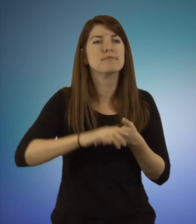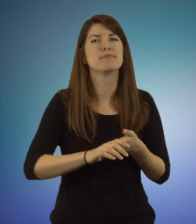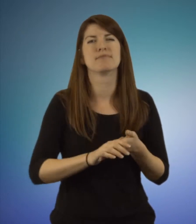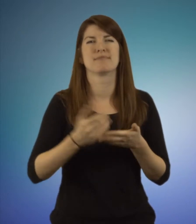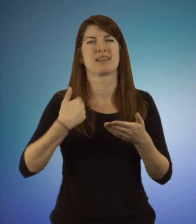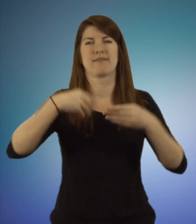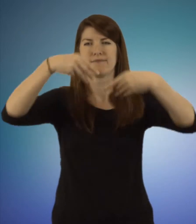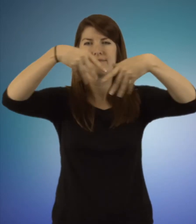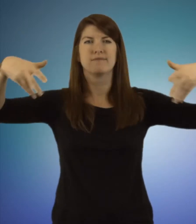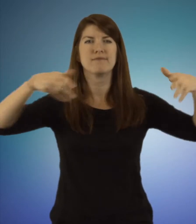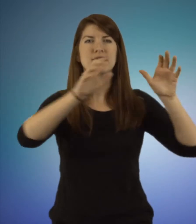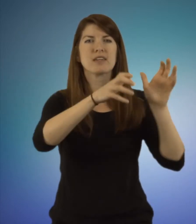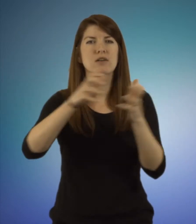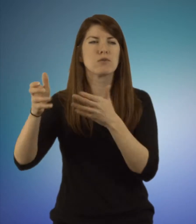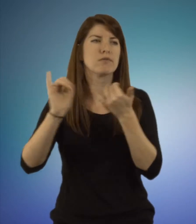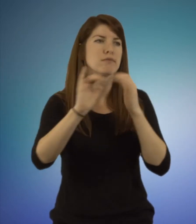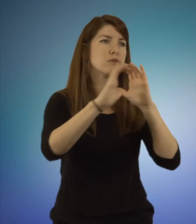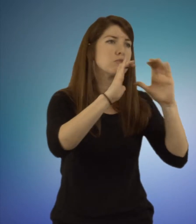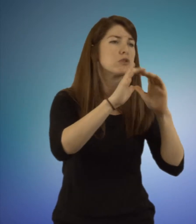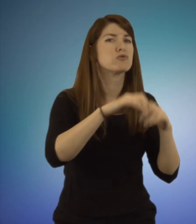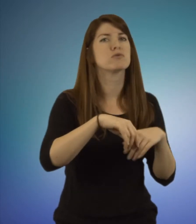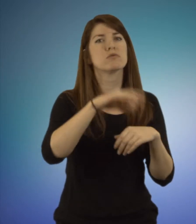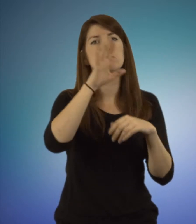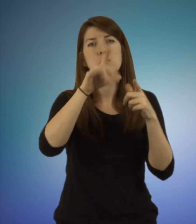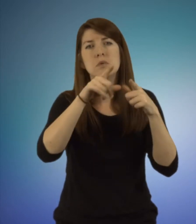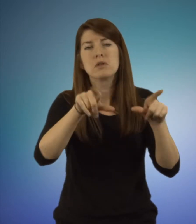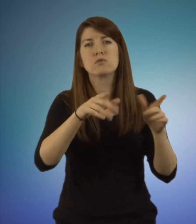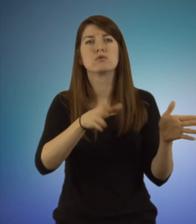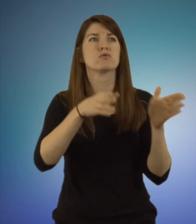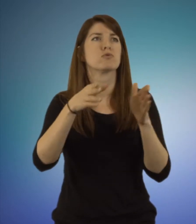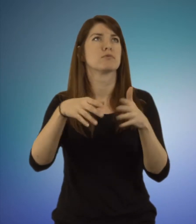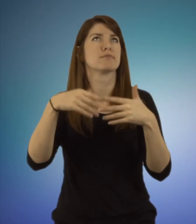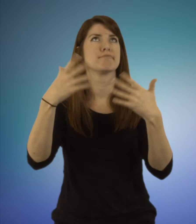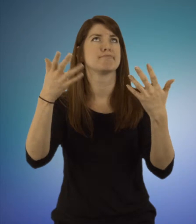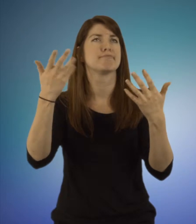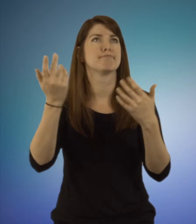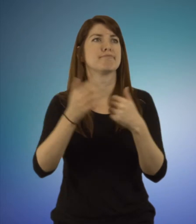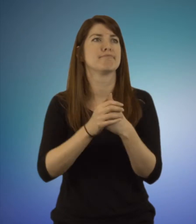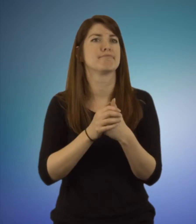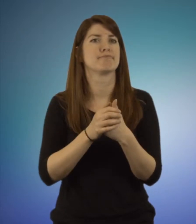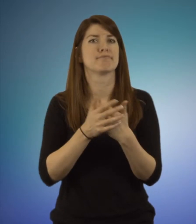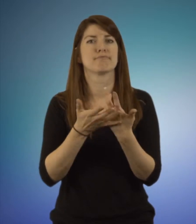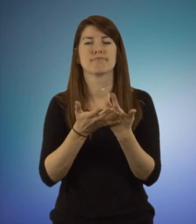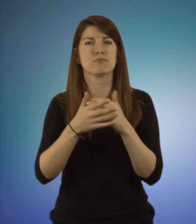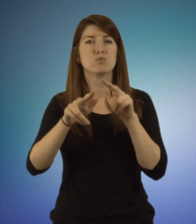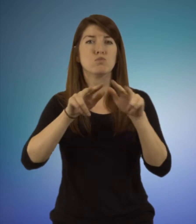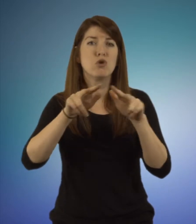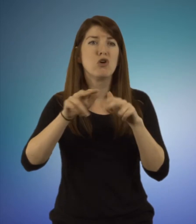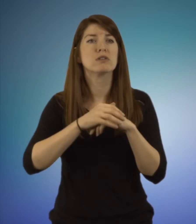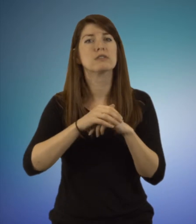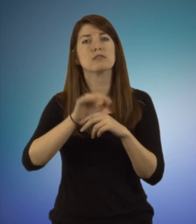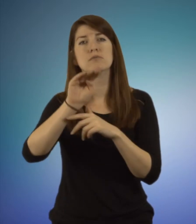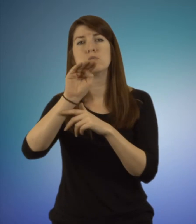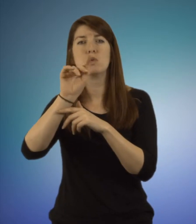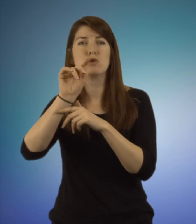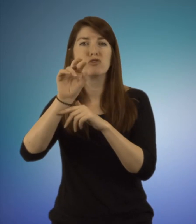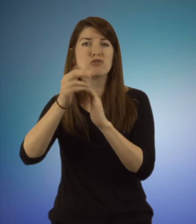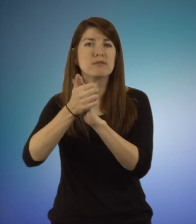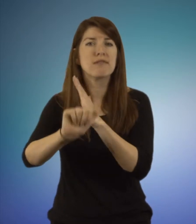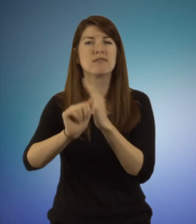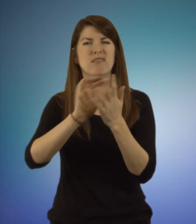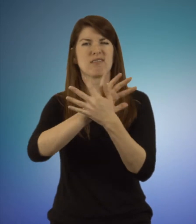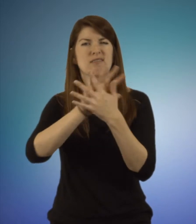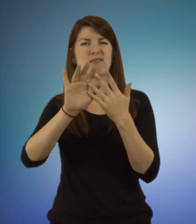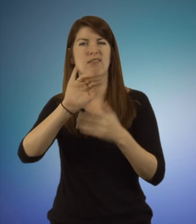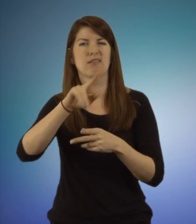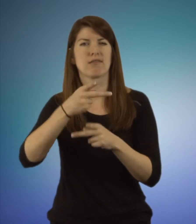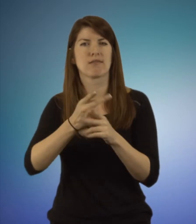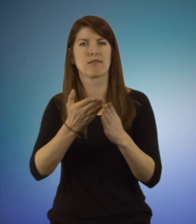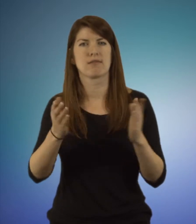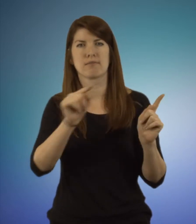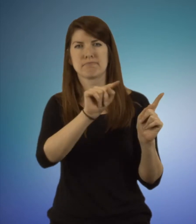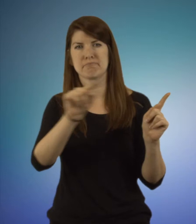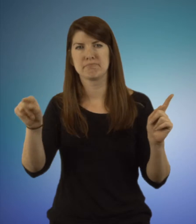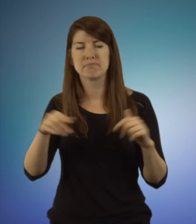Caen dentro de las categorías de la comunicación, el lenguaje hablado, habilidades